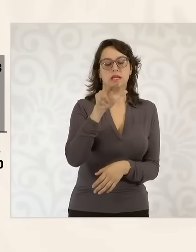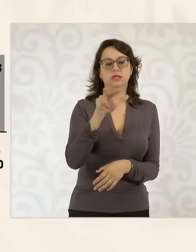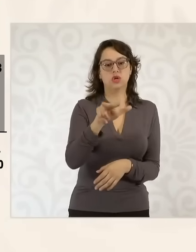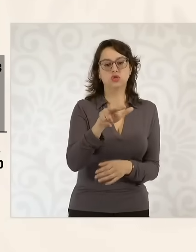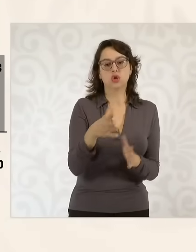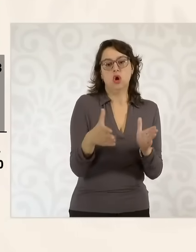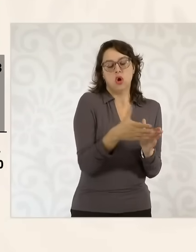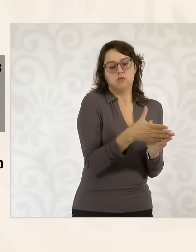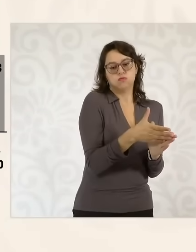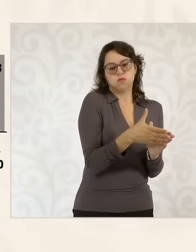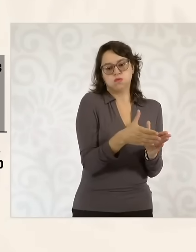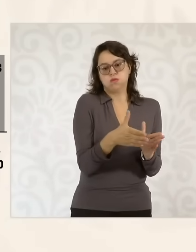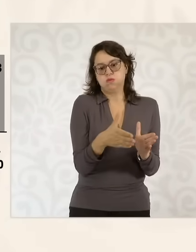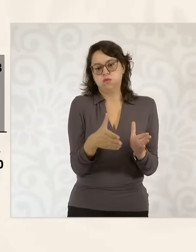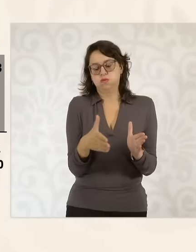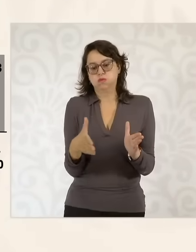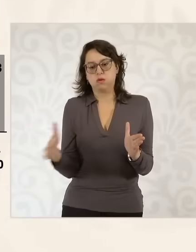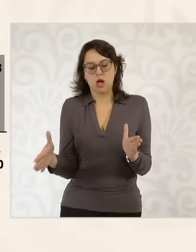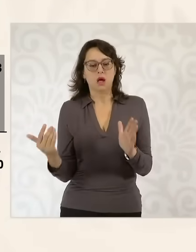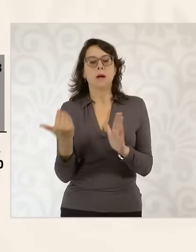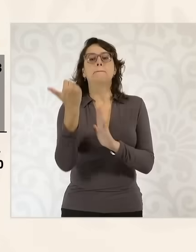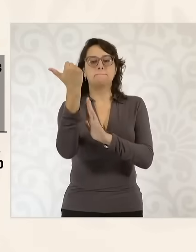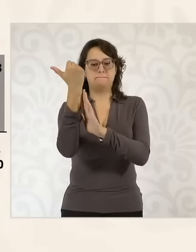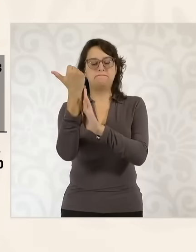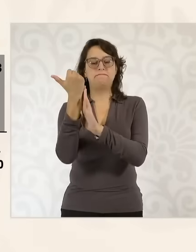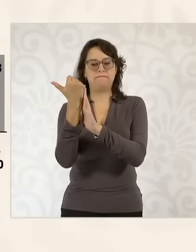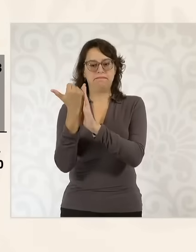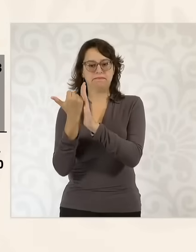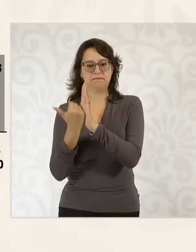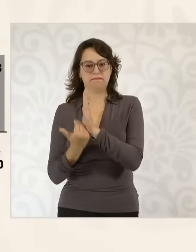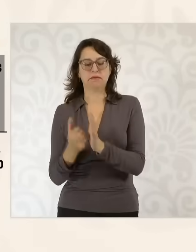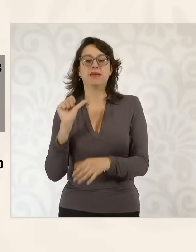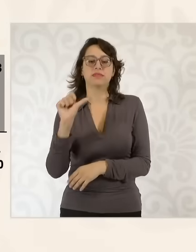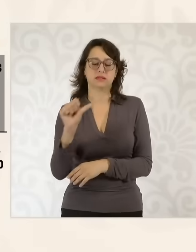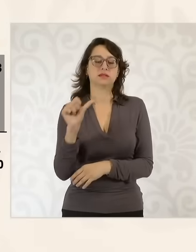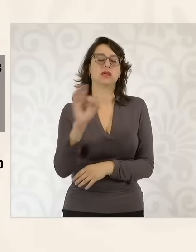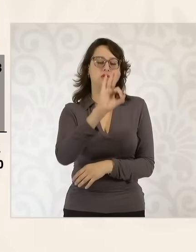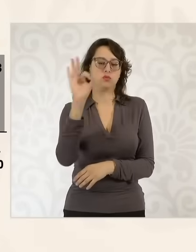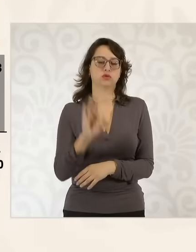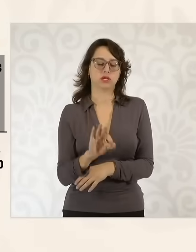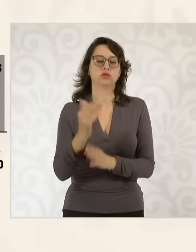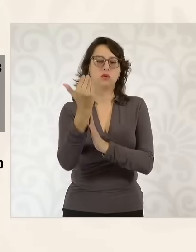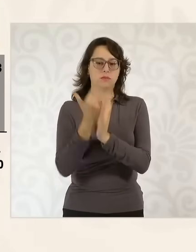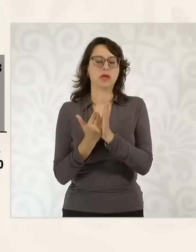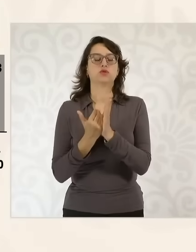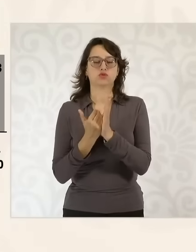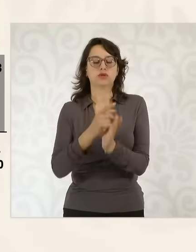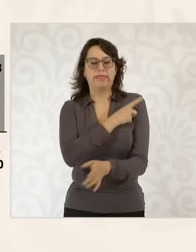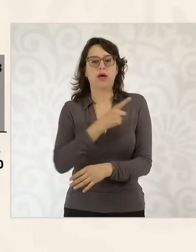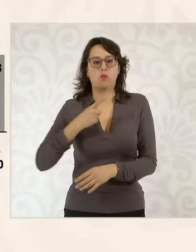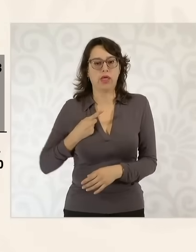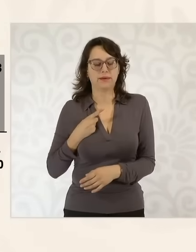de cierre del 2025 tenemos una reducción de 16% en el saldo de la deuda y esta estrategia